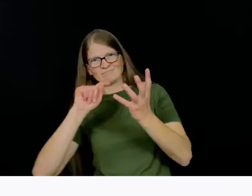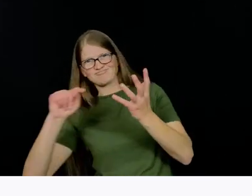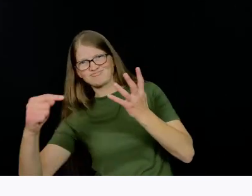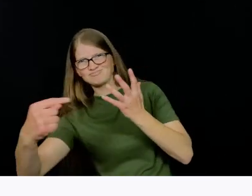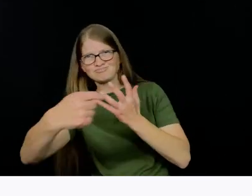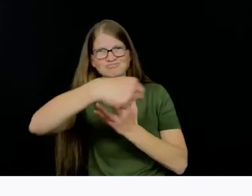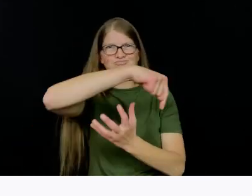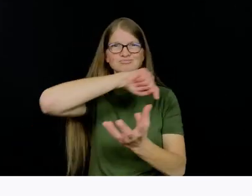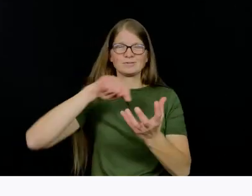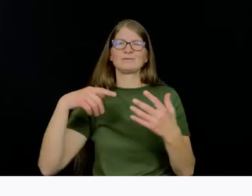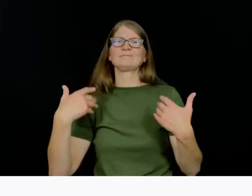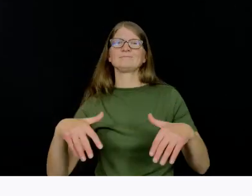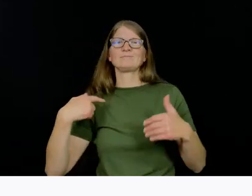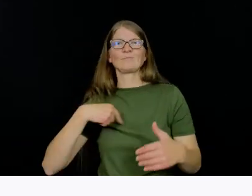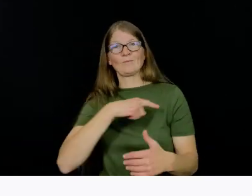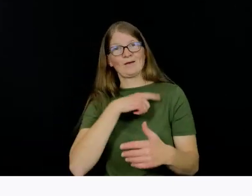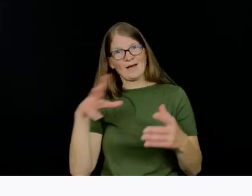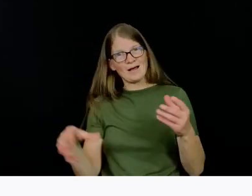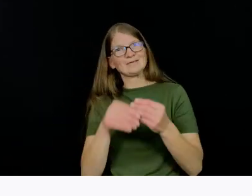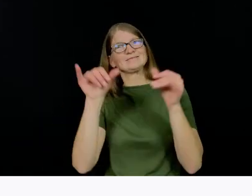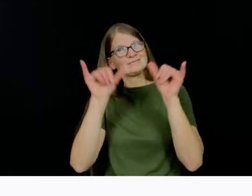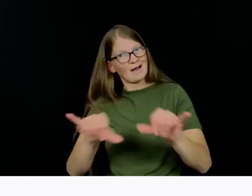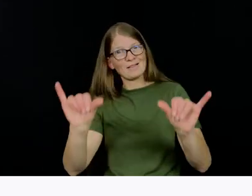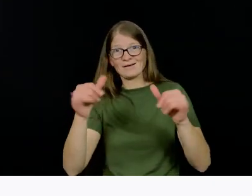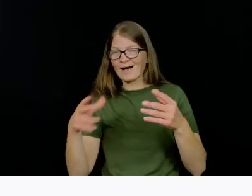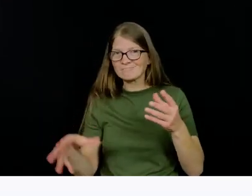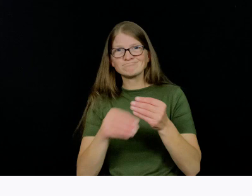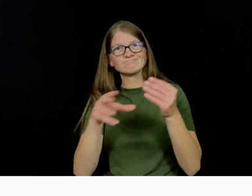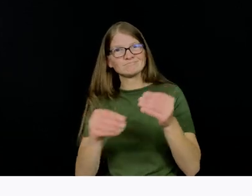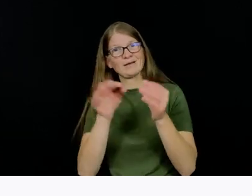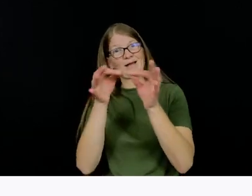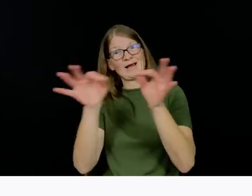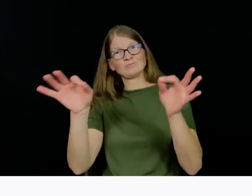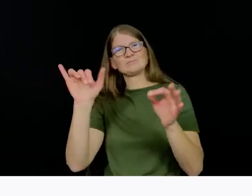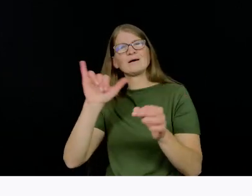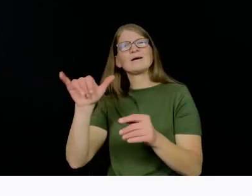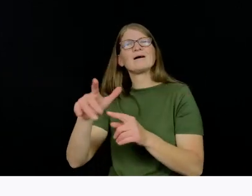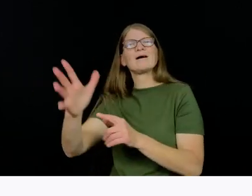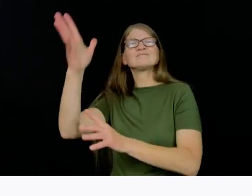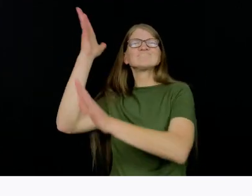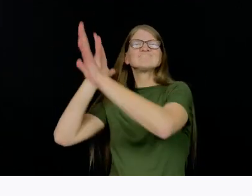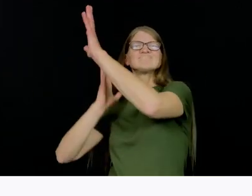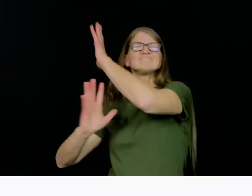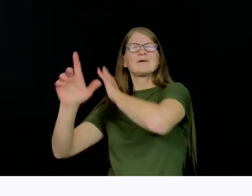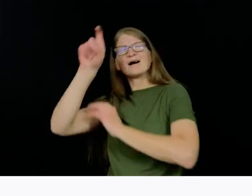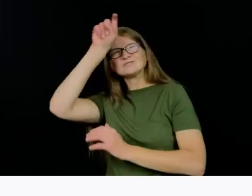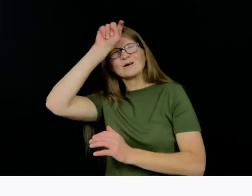بما في ذلك العمل المستمر لمساعدتكم في ضبط لغة البحث على الهيروغليفية المصرية القديمة